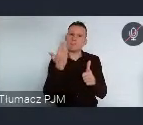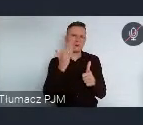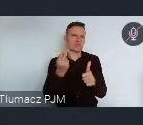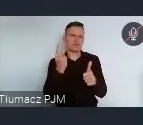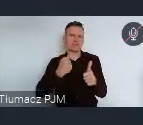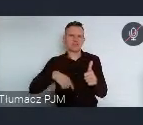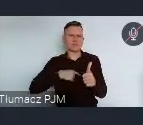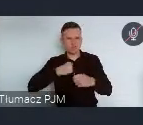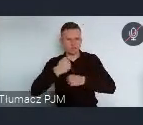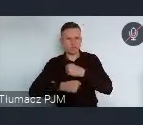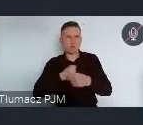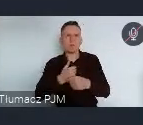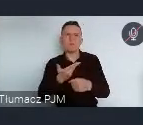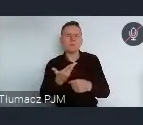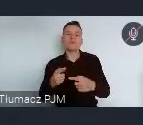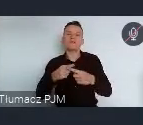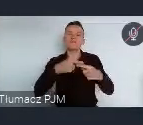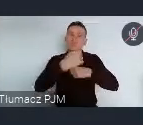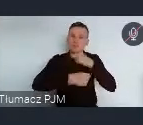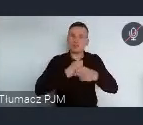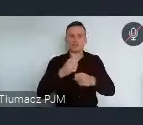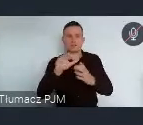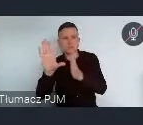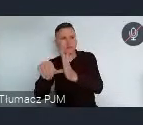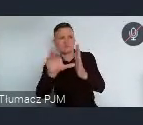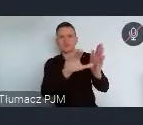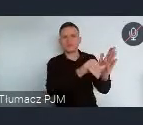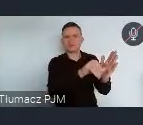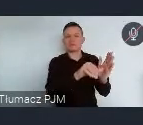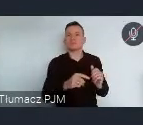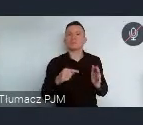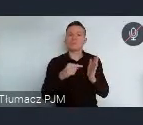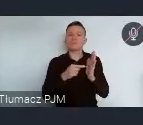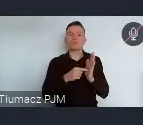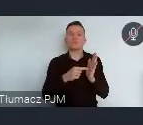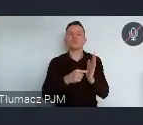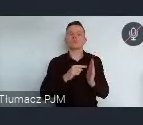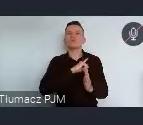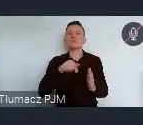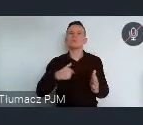to jest właśnie współpraca z miastami, którą realizujemy w ramach programu Eco-Miasto.